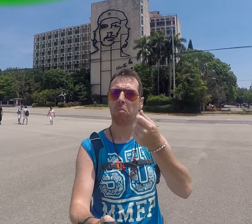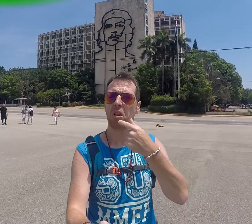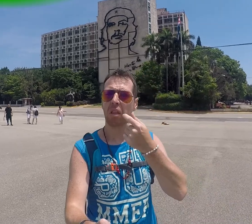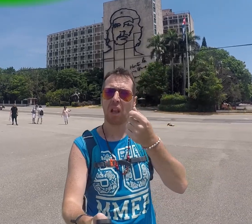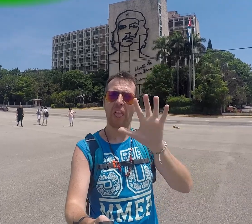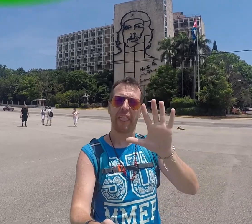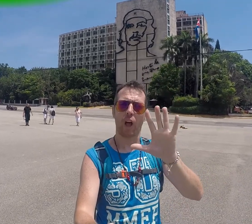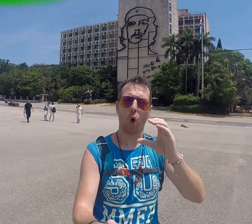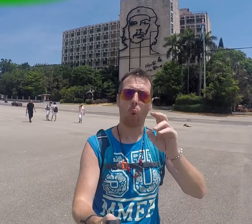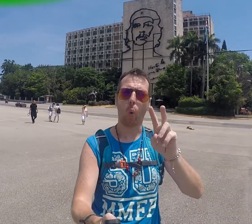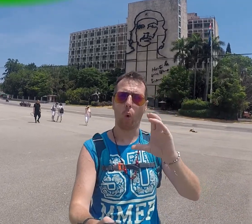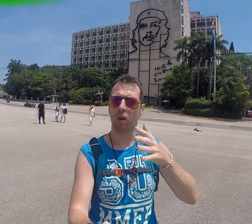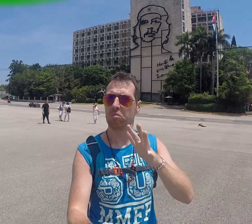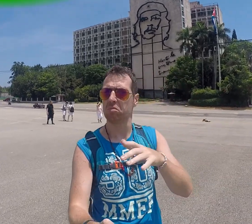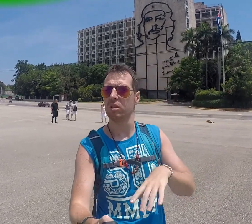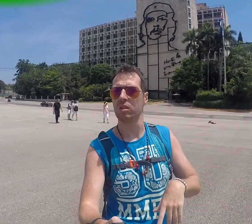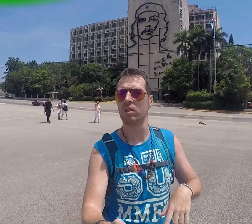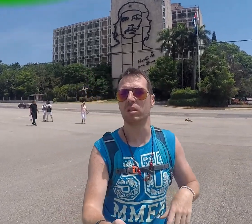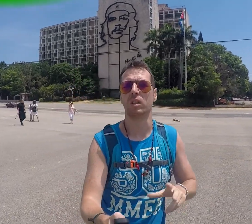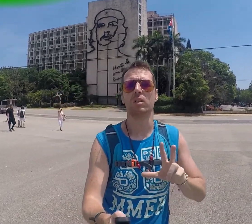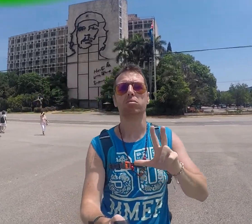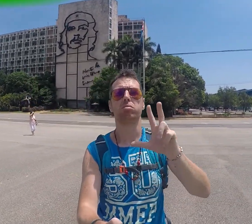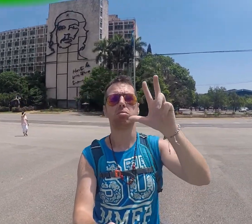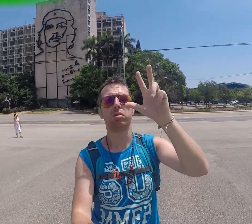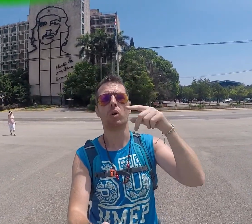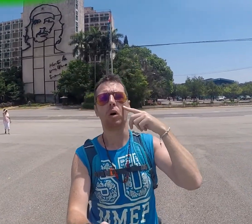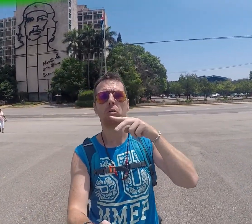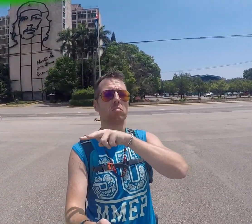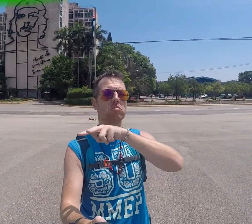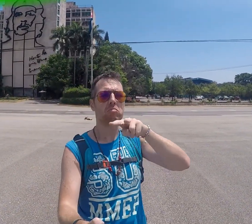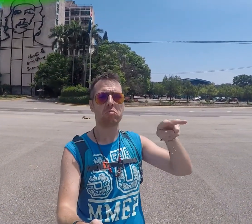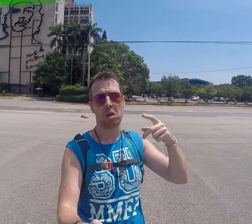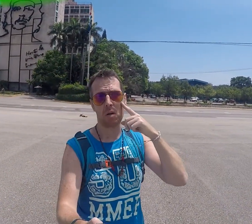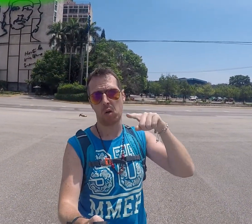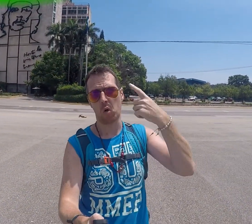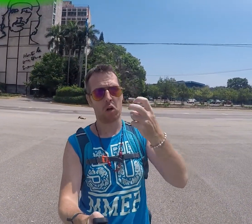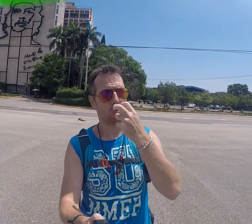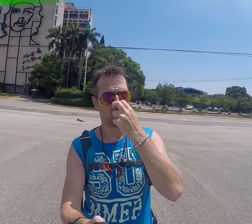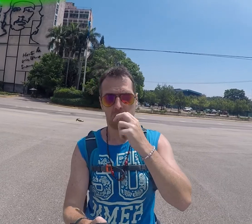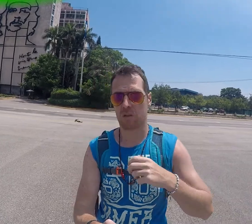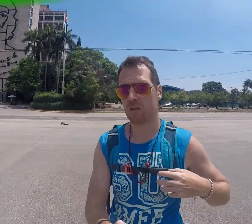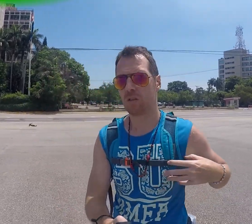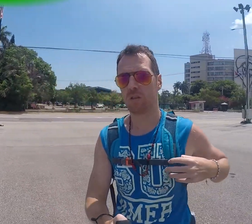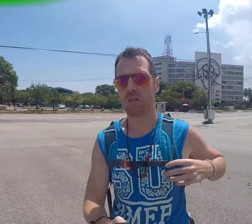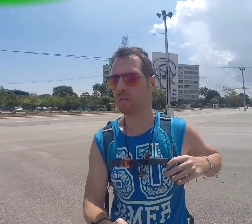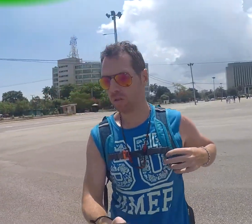Dicen que cuesta 5 CUC, arriba tiene bonitas vistas, lo vamos a ver luego